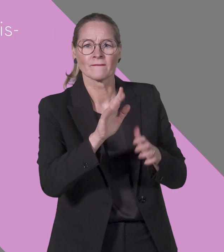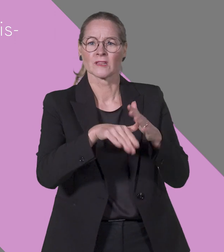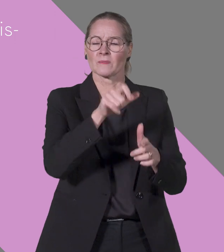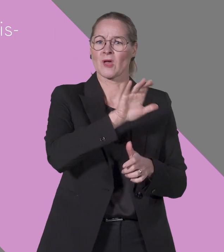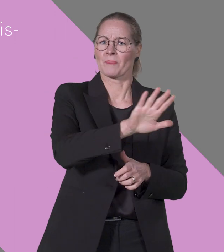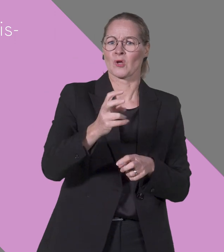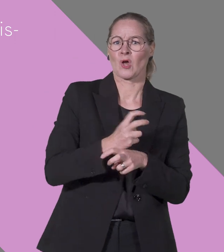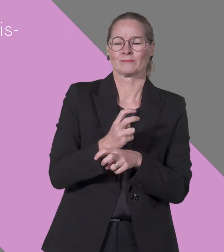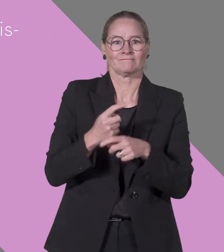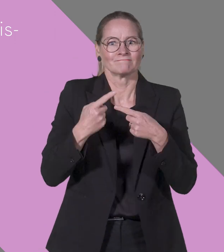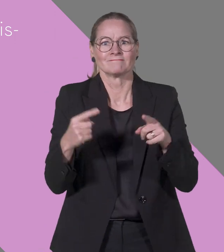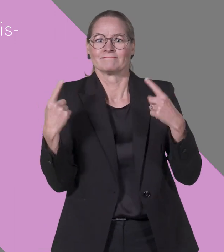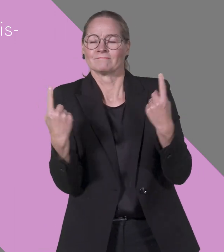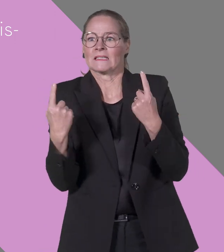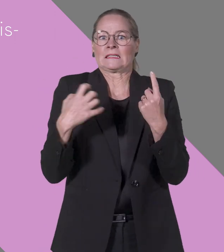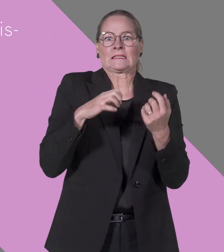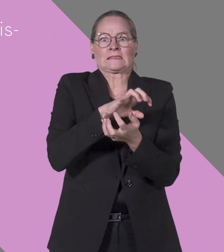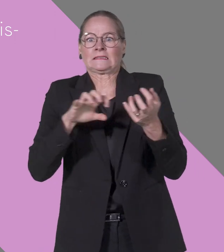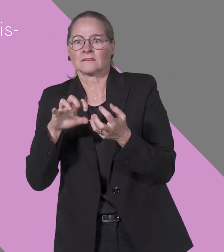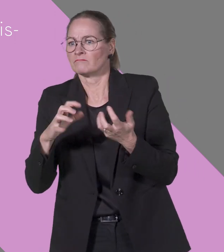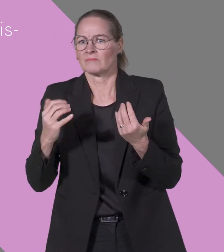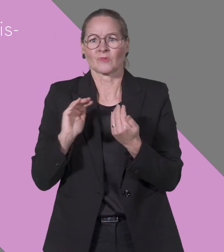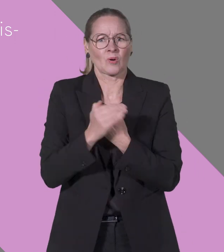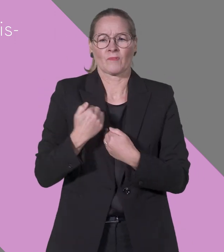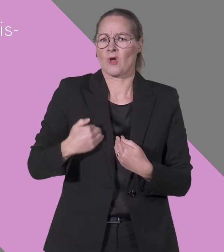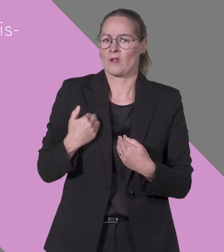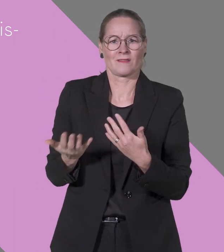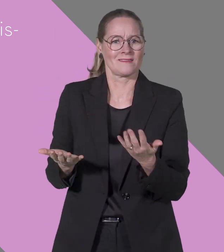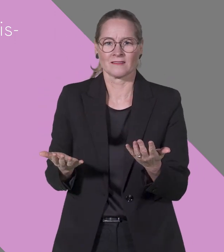ja viittomakielisten turvattomuuden kokemuksesta erilaisissa kriisitilanteissa.